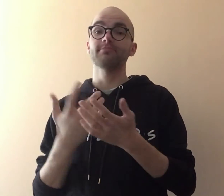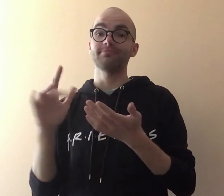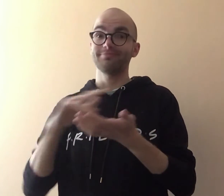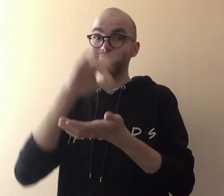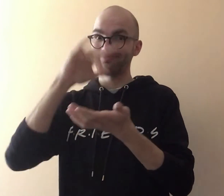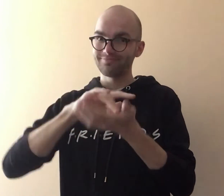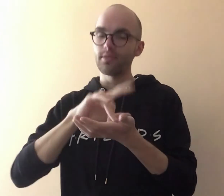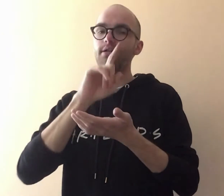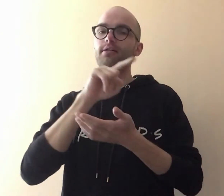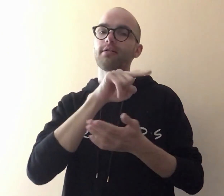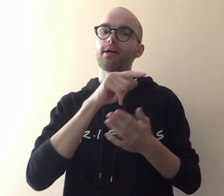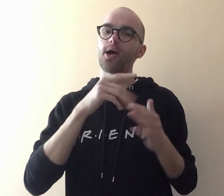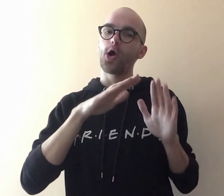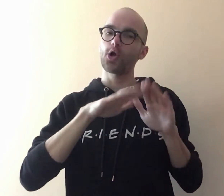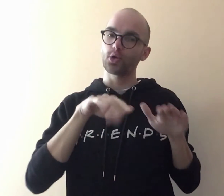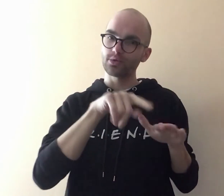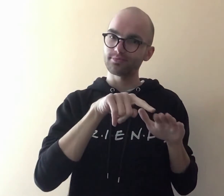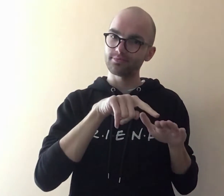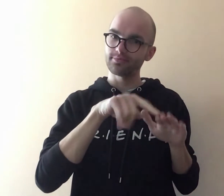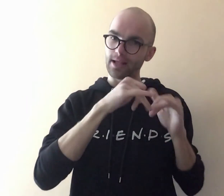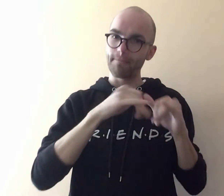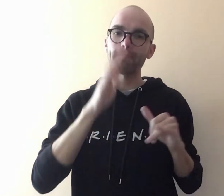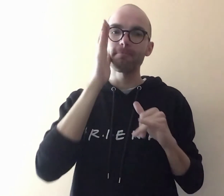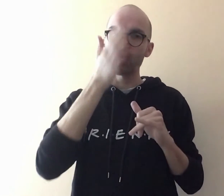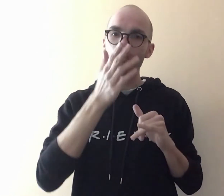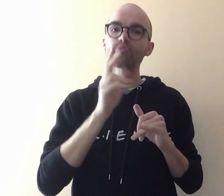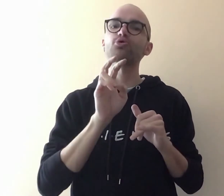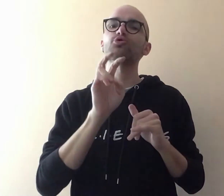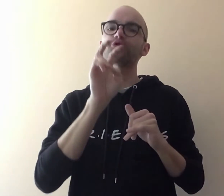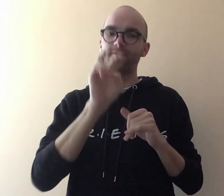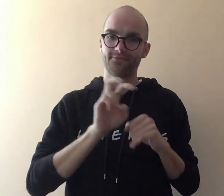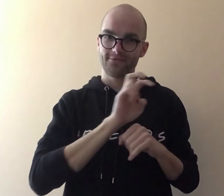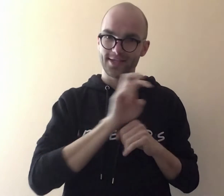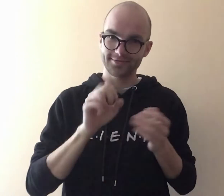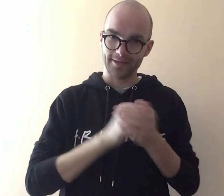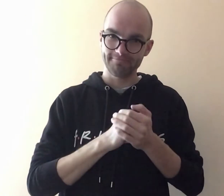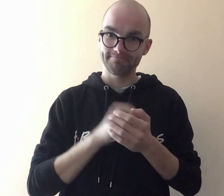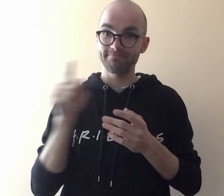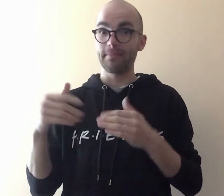Lokacija? Kamp za otroke bo v Švici,